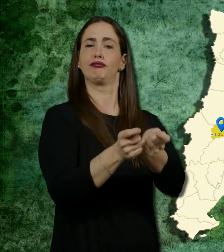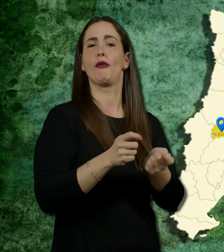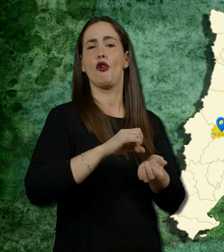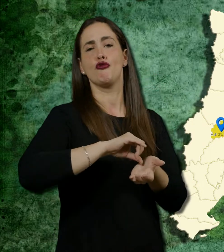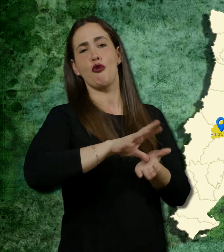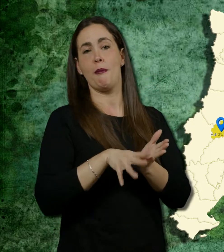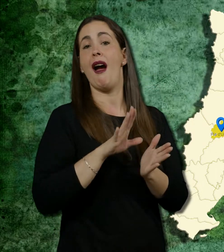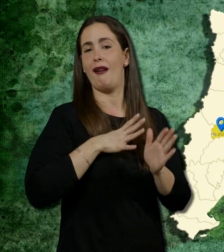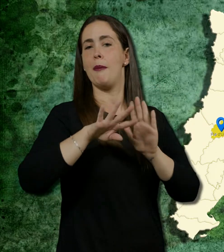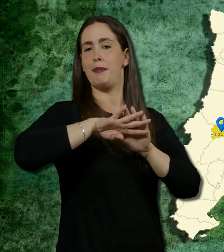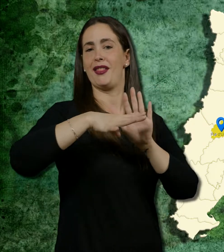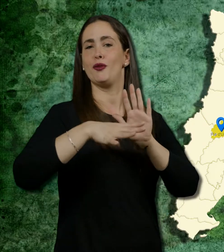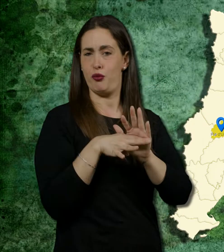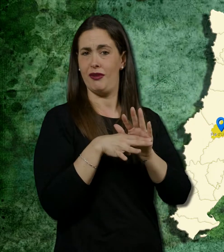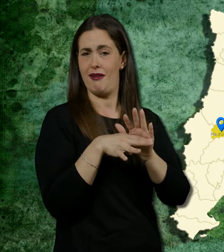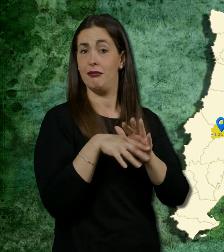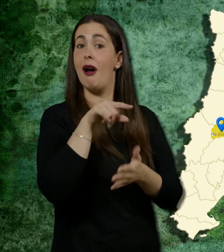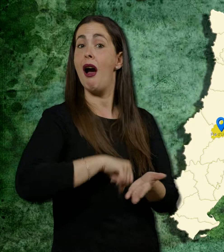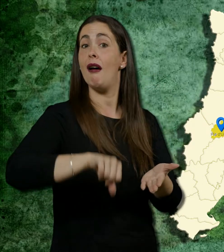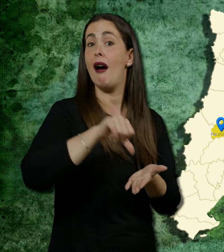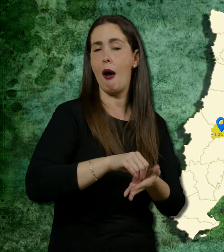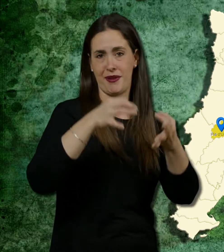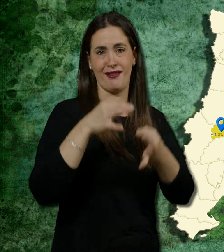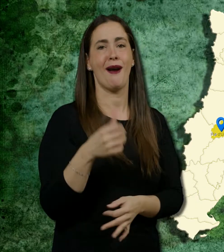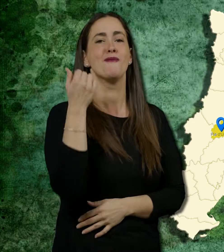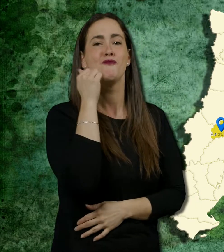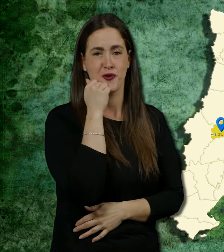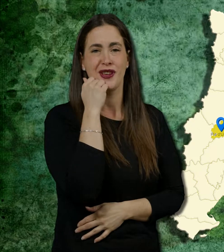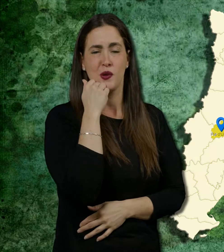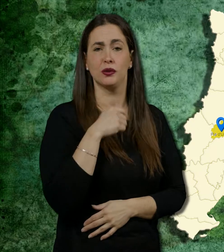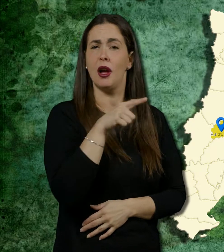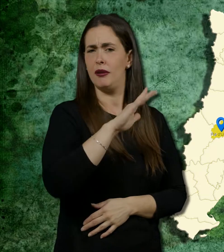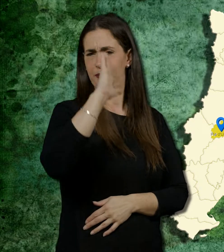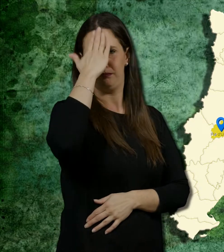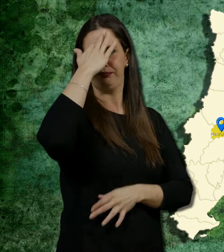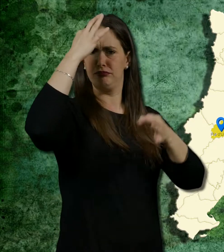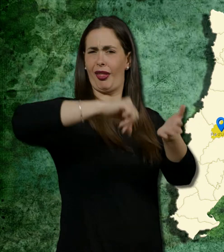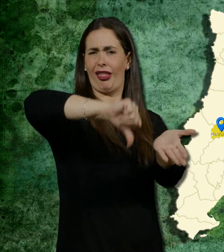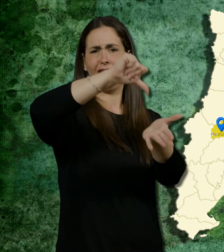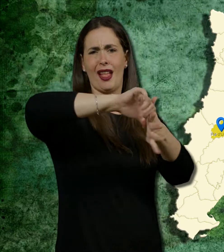es va convertir en la comarca del Pla d’Urgell. La capital, Mollerussa,